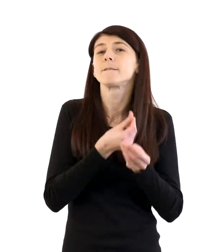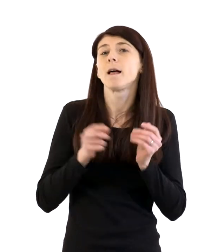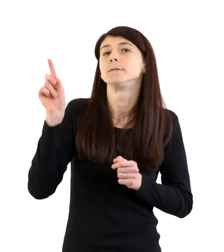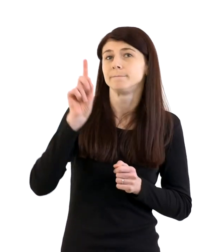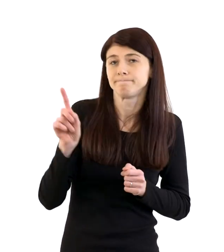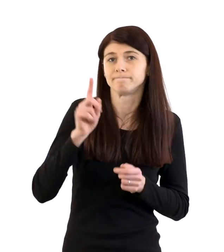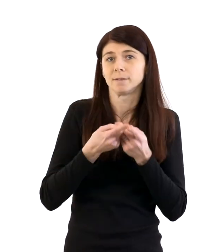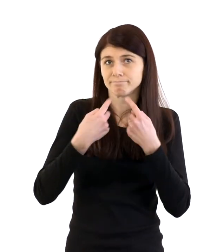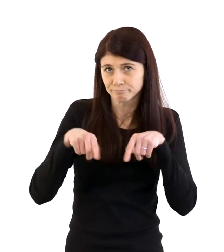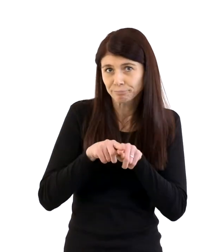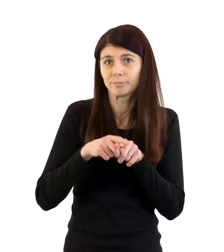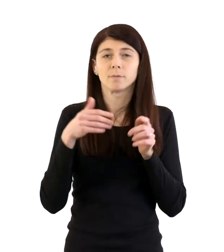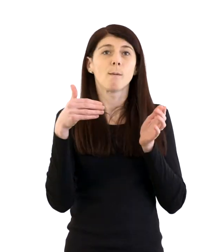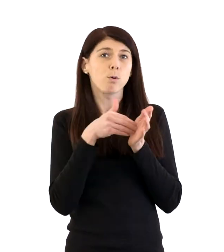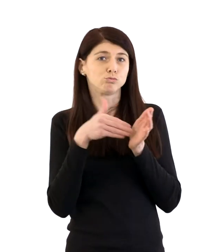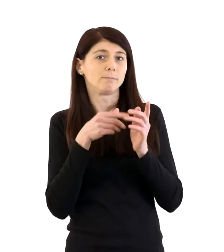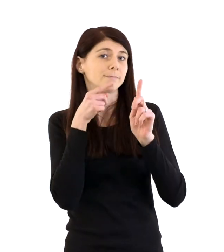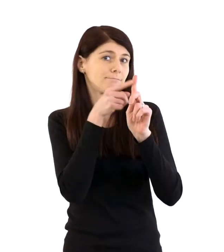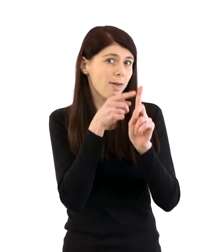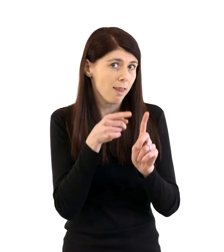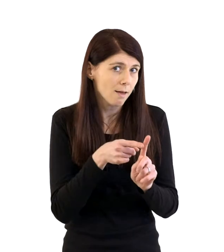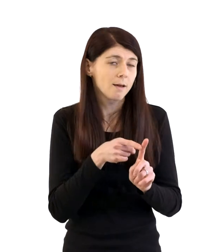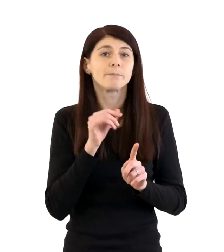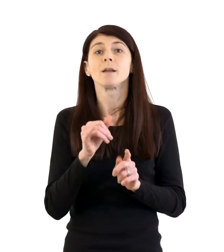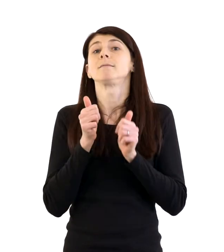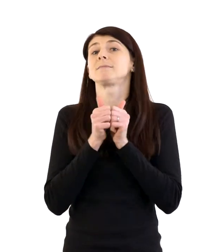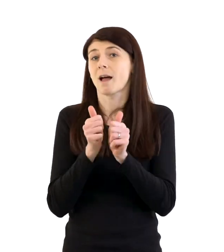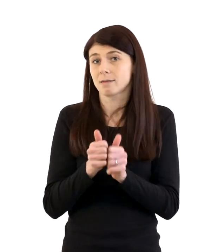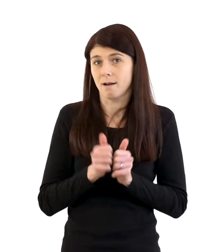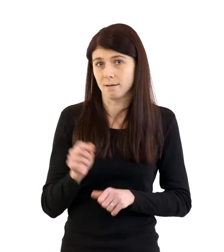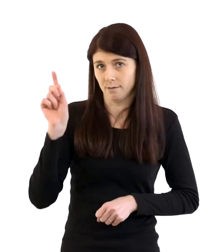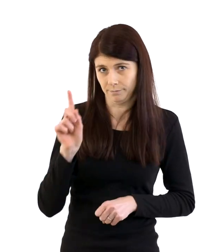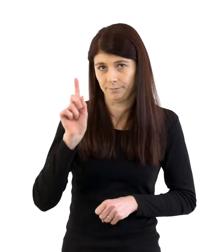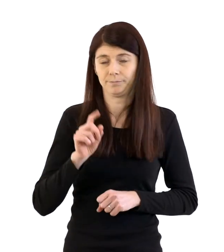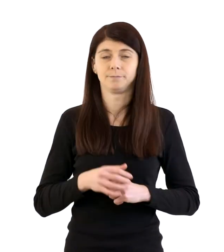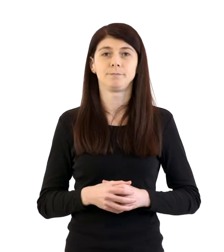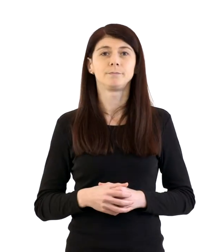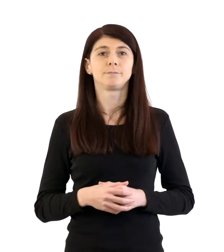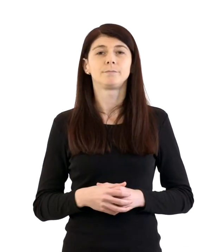Ze środków publicznych realizowane są cele i zadania publiczne.